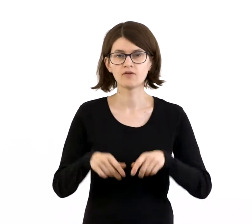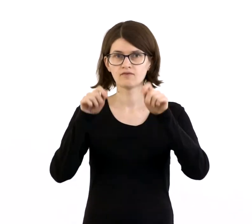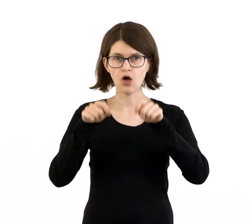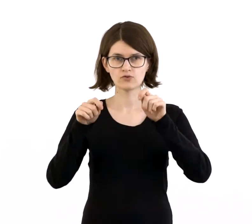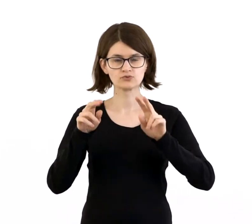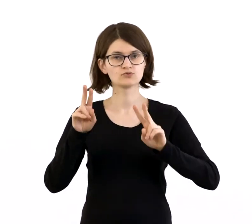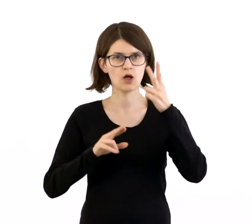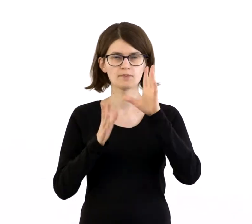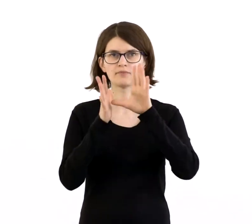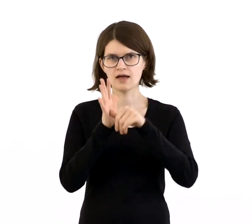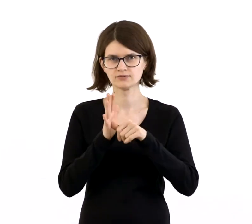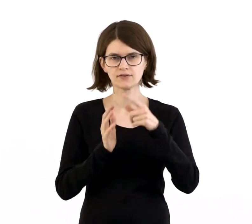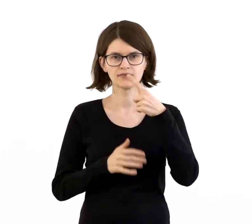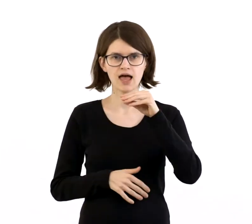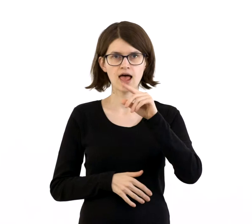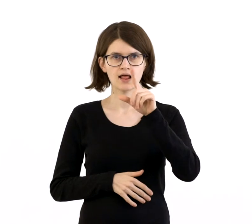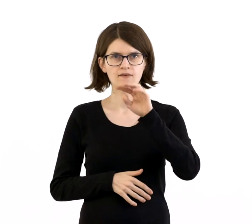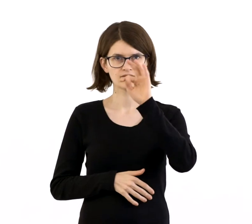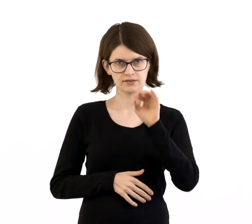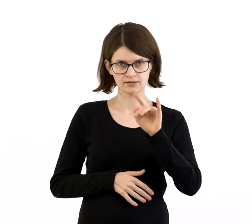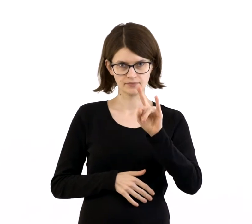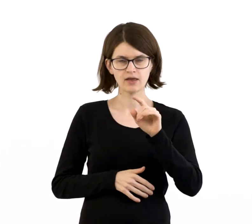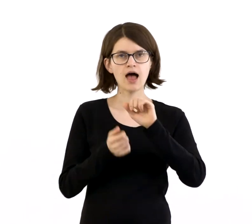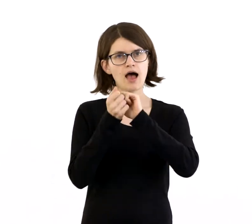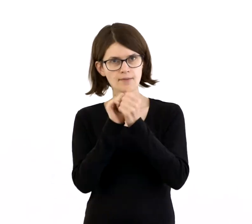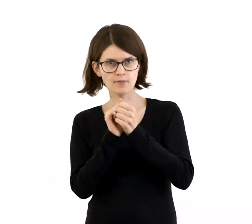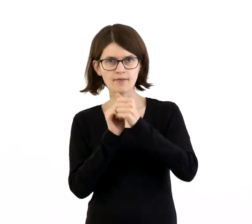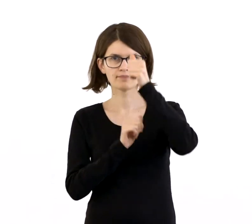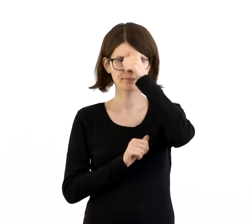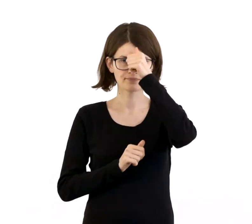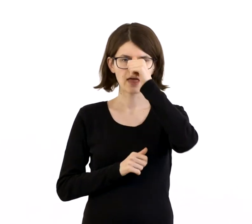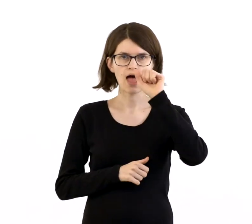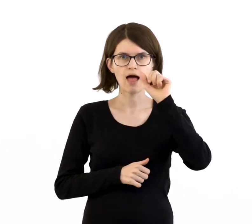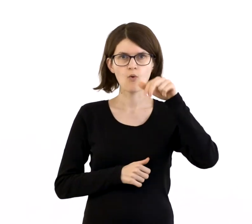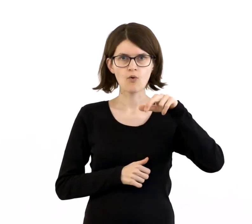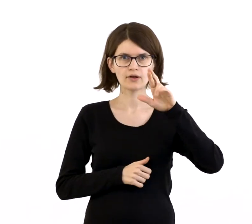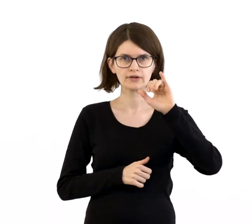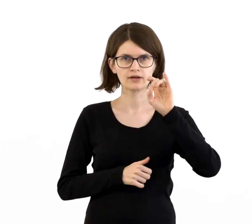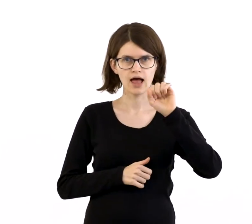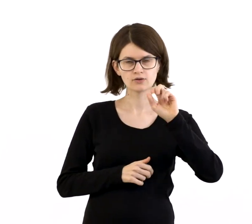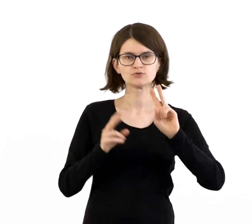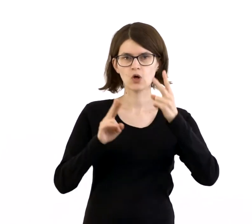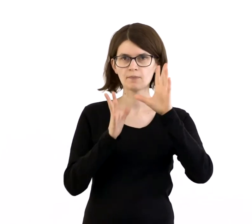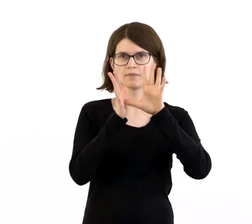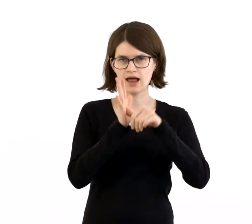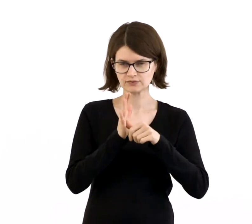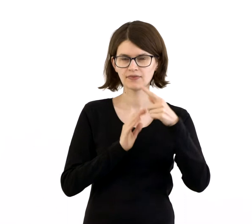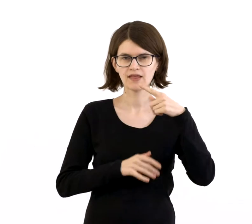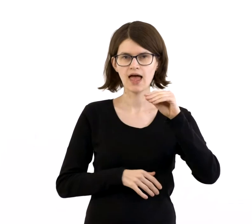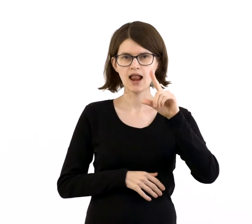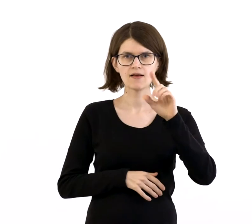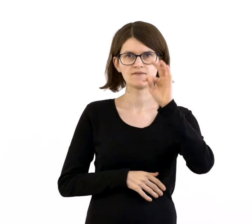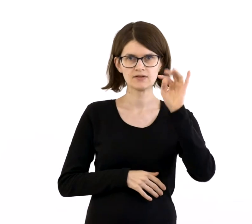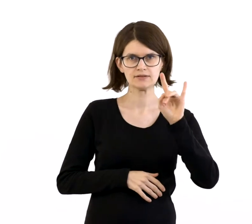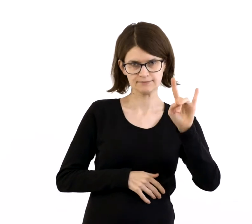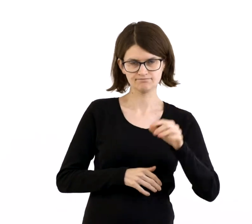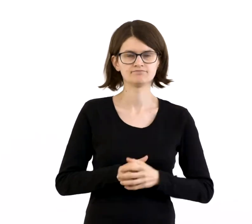Woźnica z Delf lub Auriga z Delf